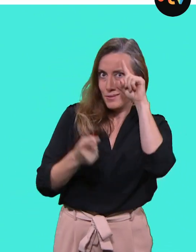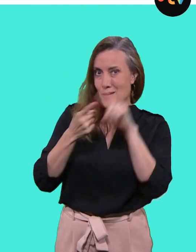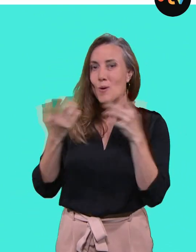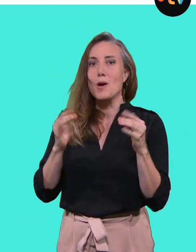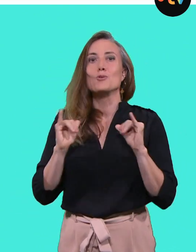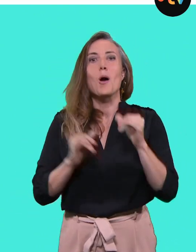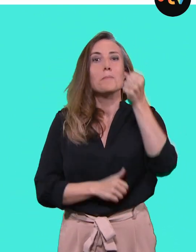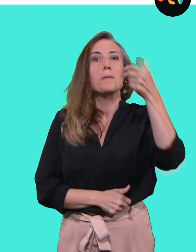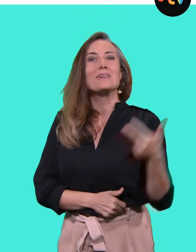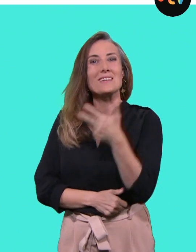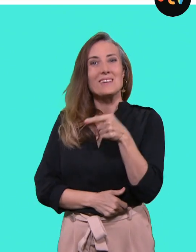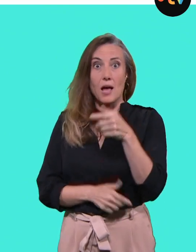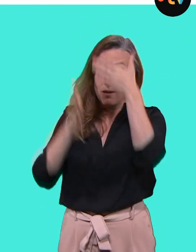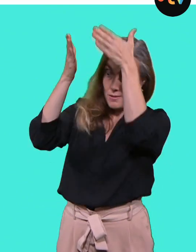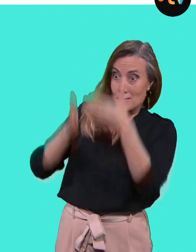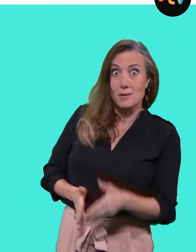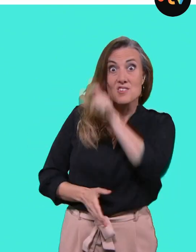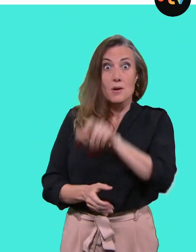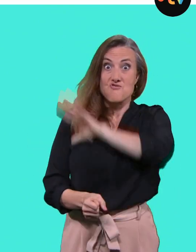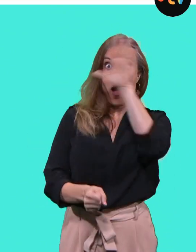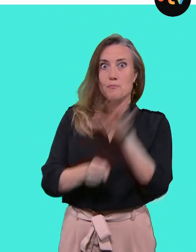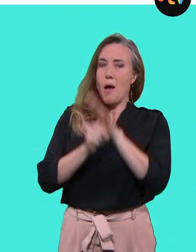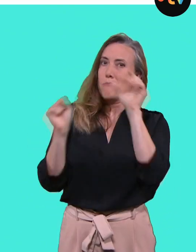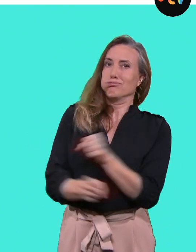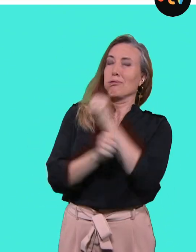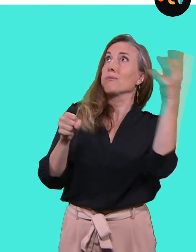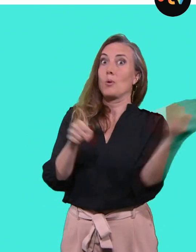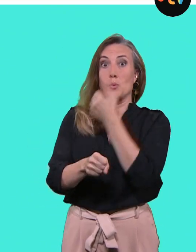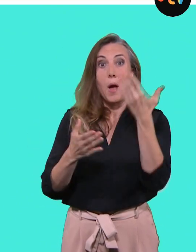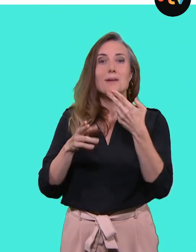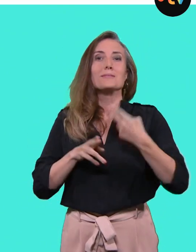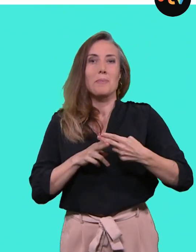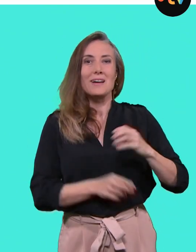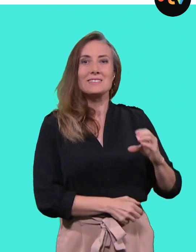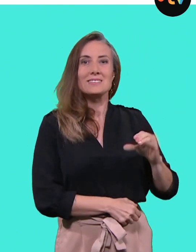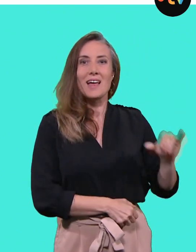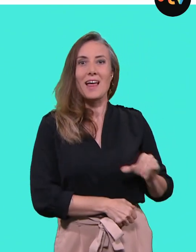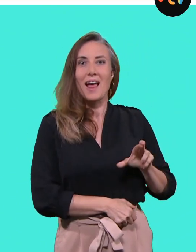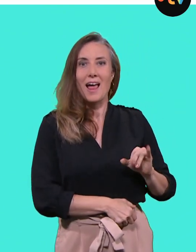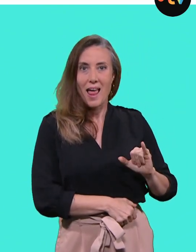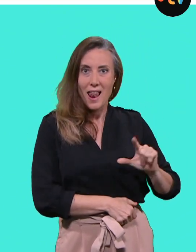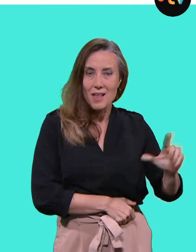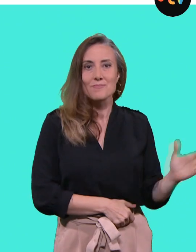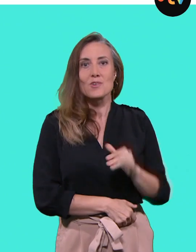Mais tout de suite, nous revenons sur les Jeux Paralympiques et la victoire incroyable du champion Cyril JONARD